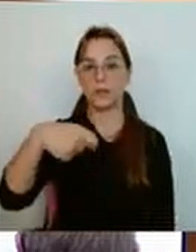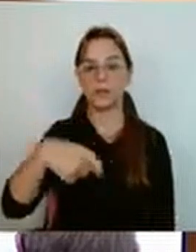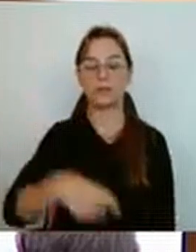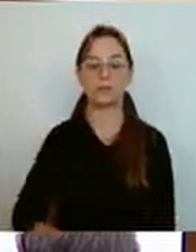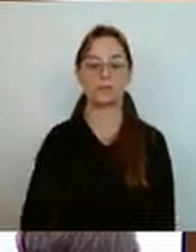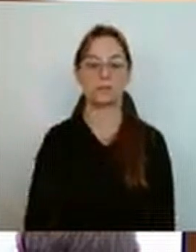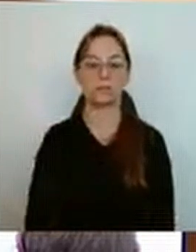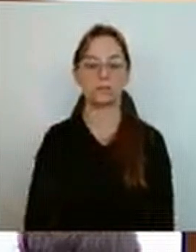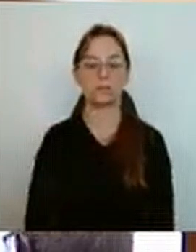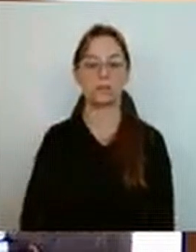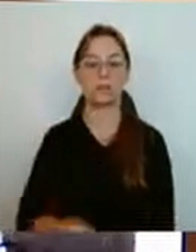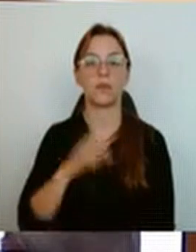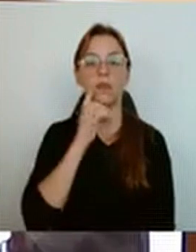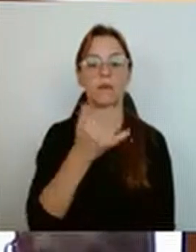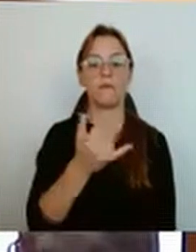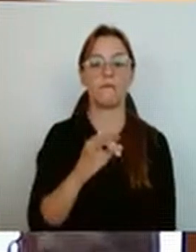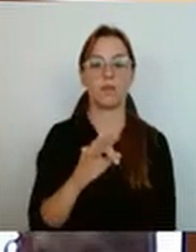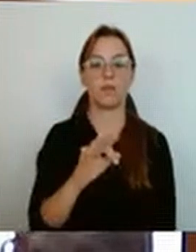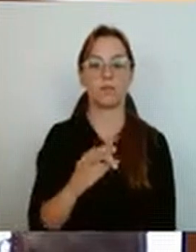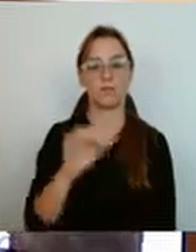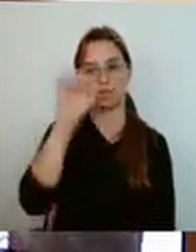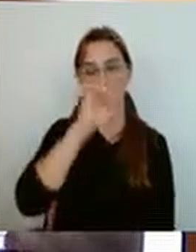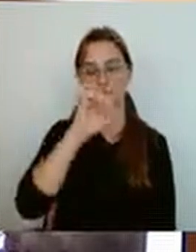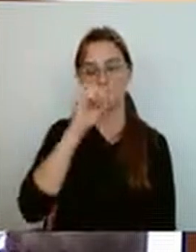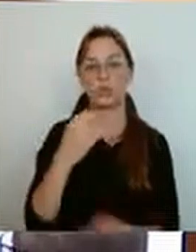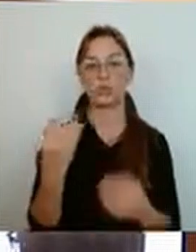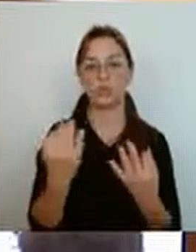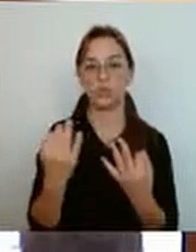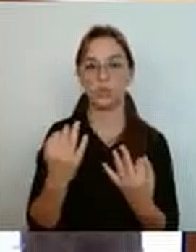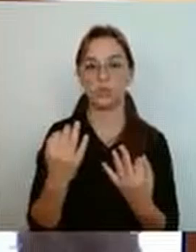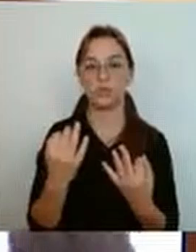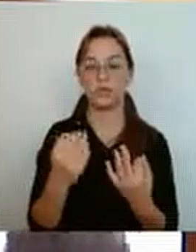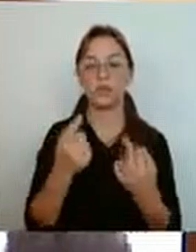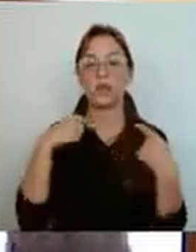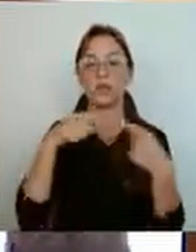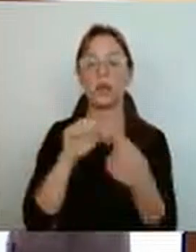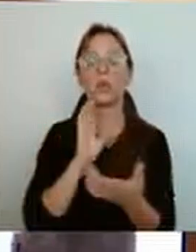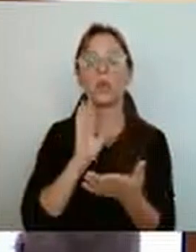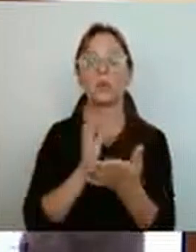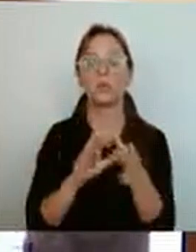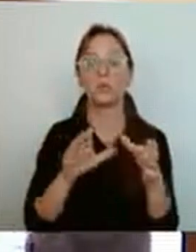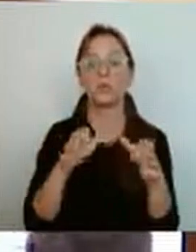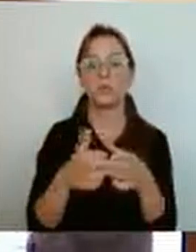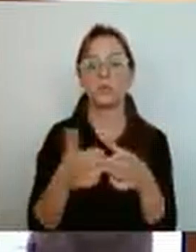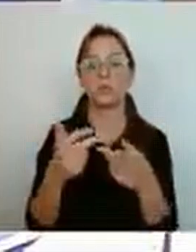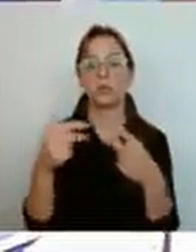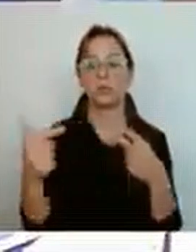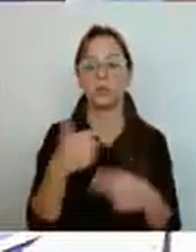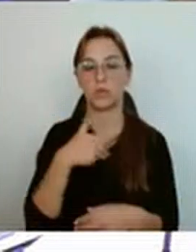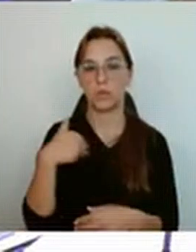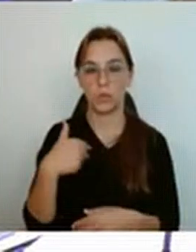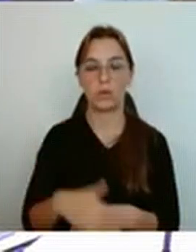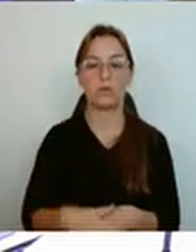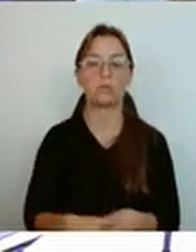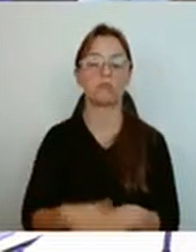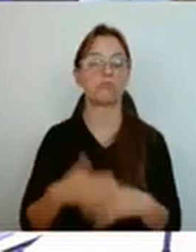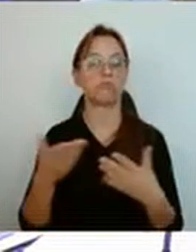de janeiro realizou-se a última reunião da Comissão Municipal de Saúde onde os